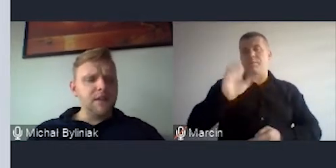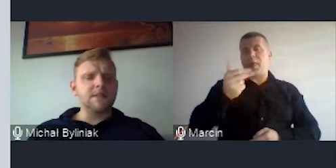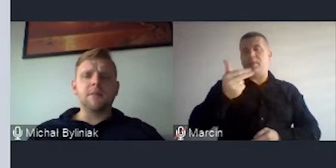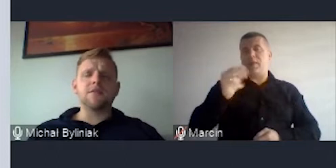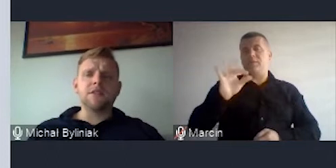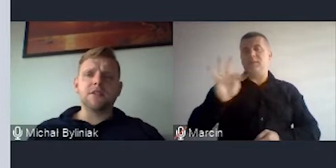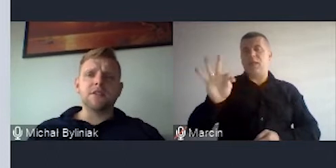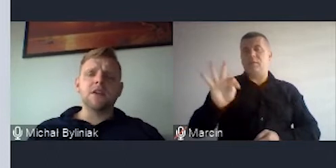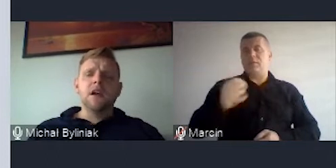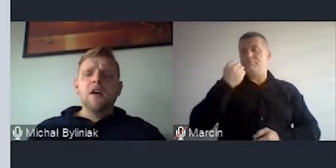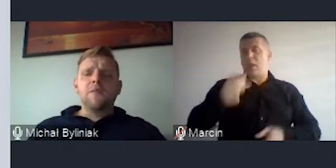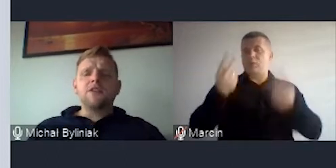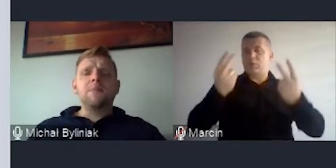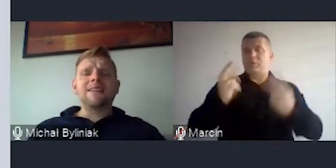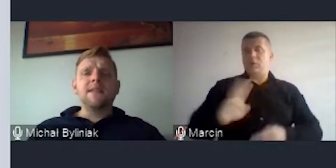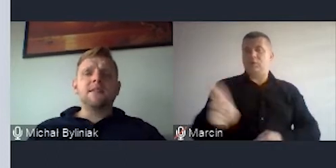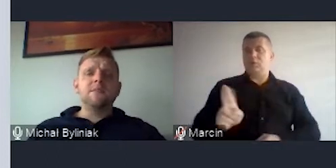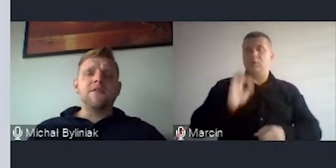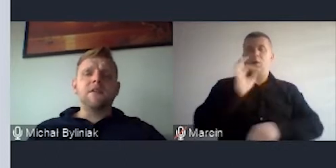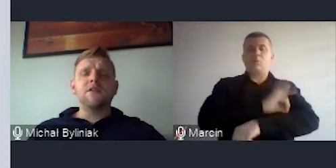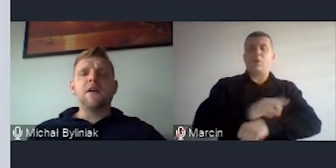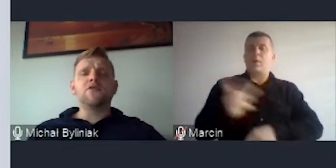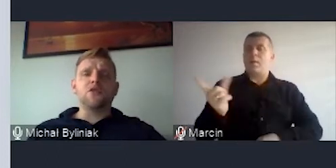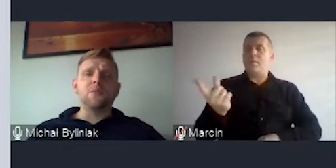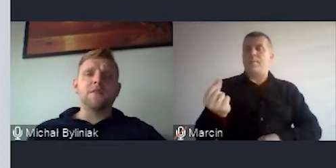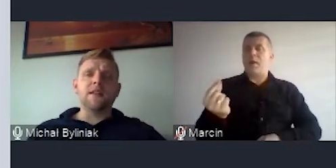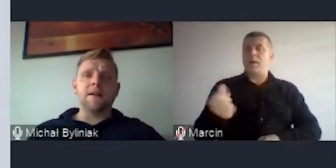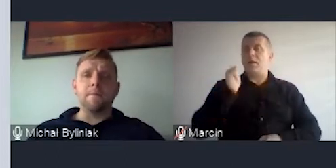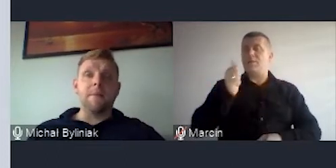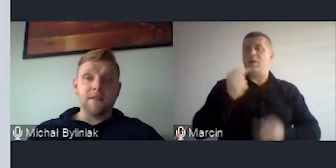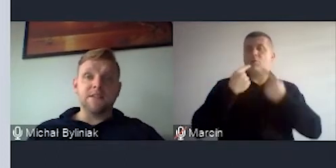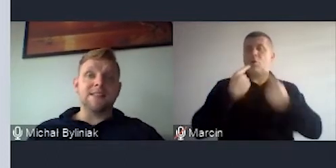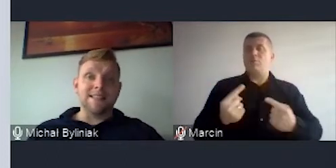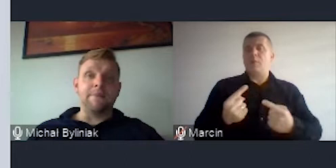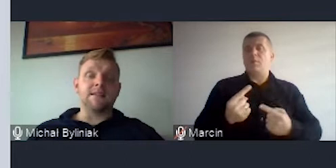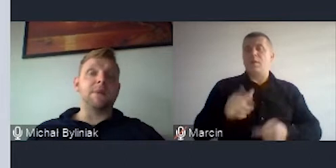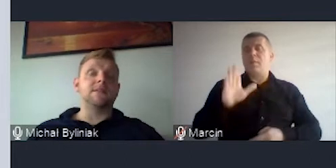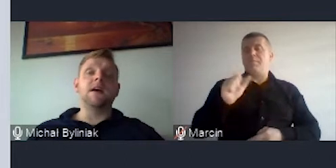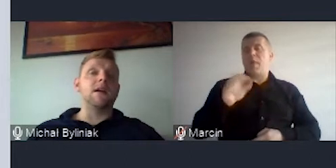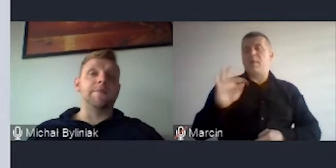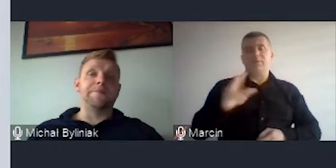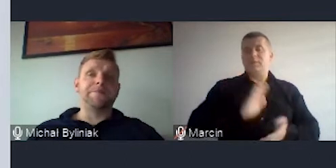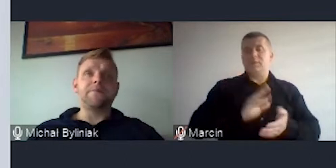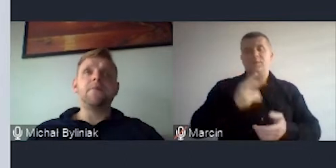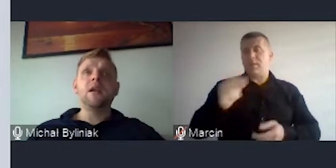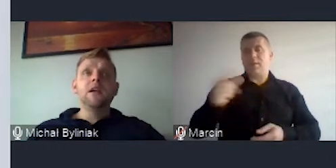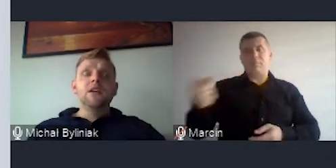Co więcej, bardzo ważna rzecz, w projekcie partnerskim za kwalifikowalność odpowiada beneficjent zamiast partnera.